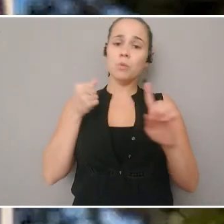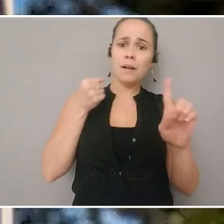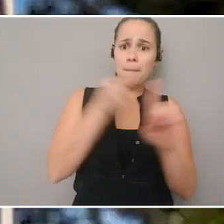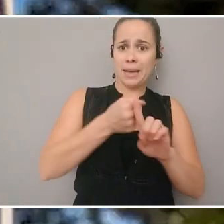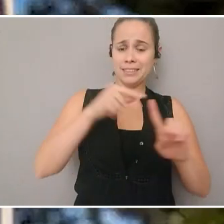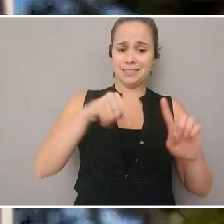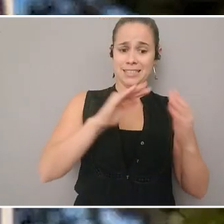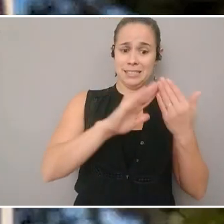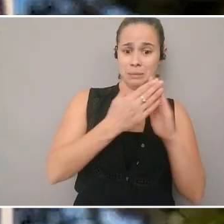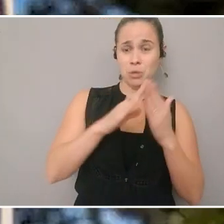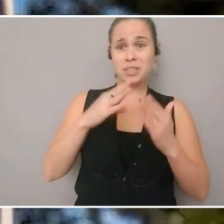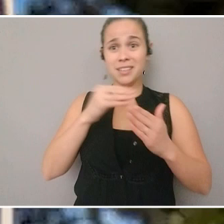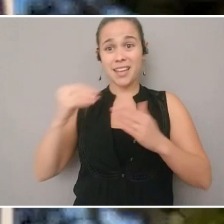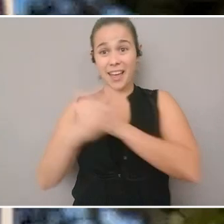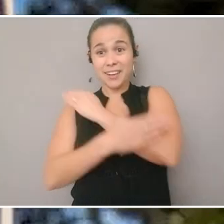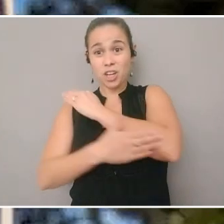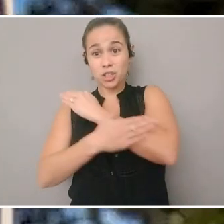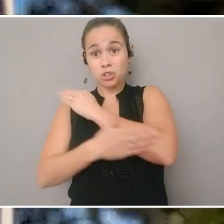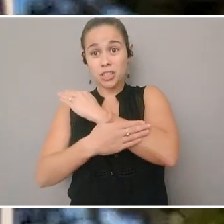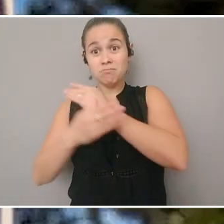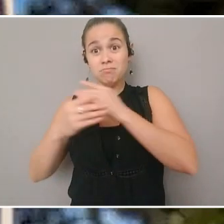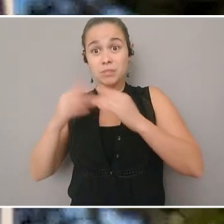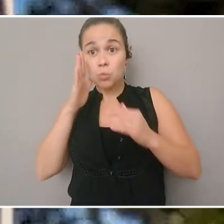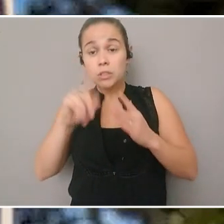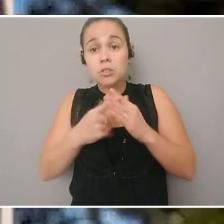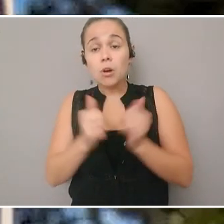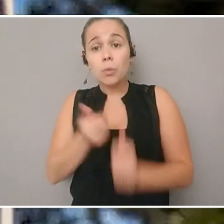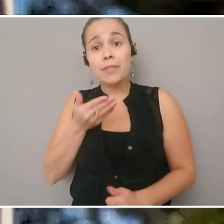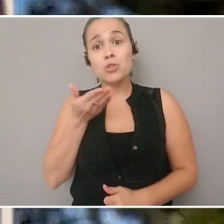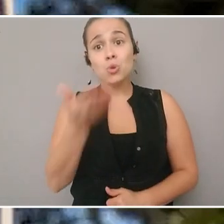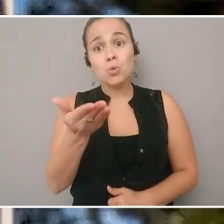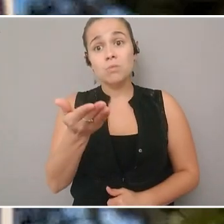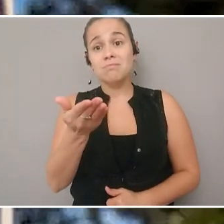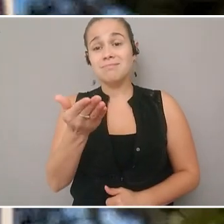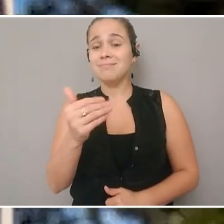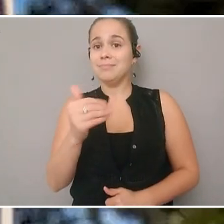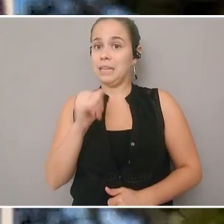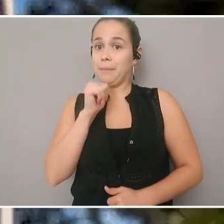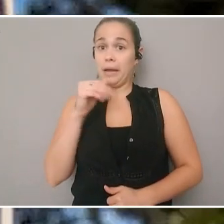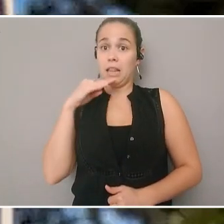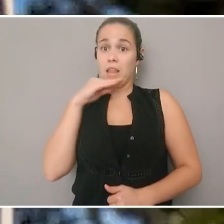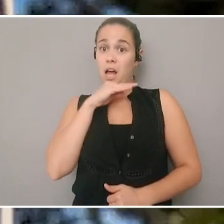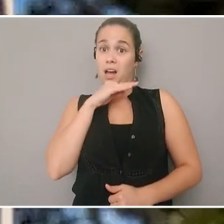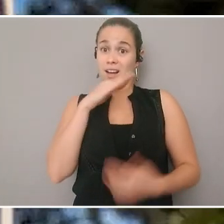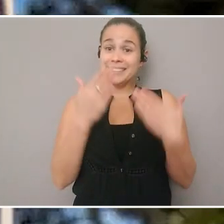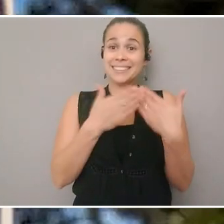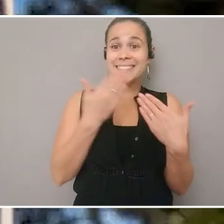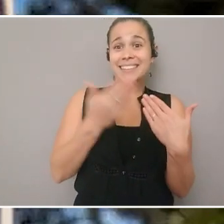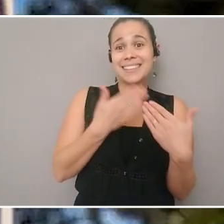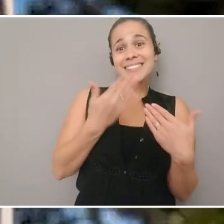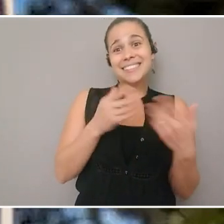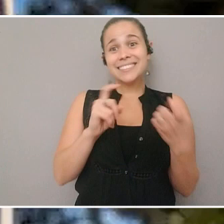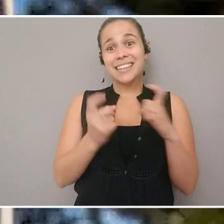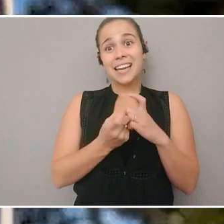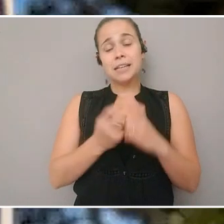reside contigo. No voy a mentir, esto